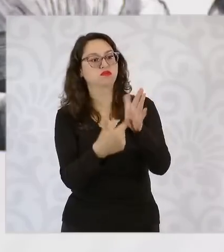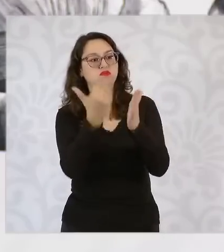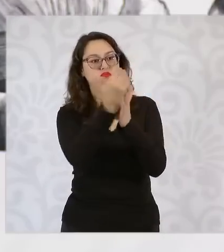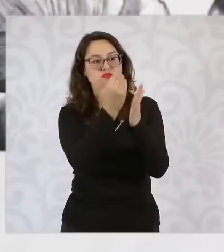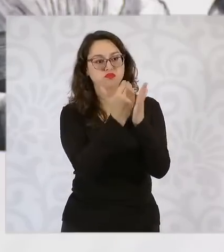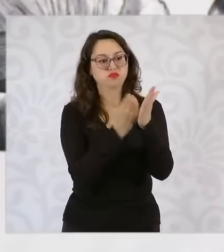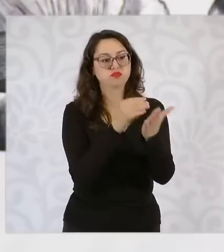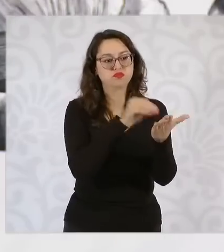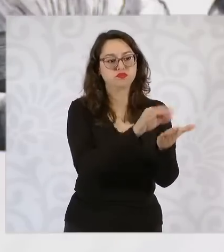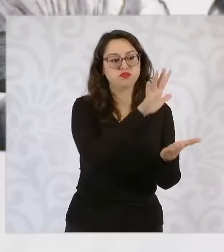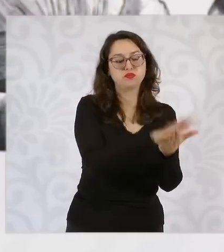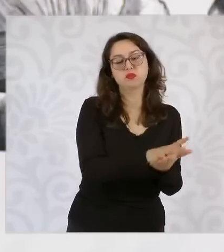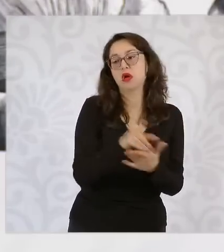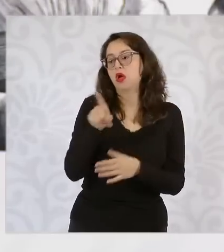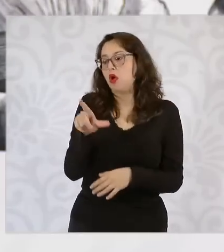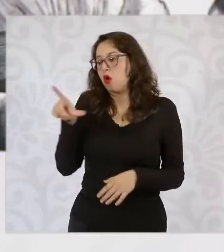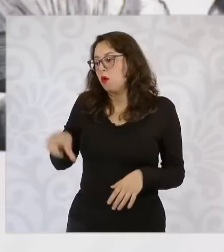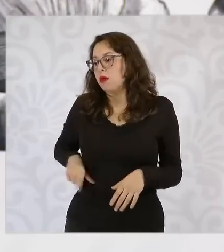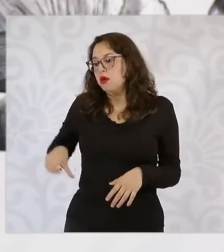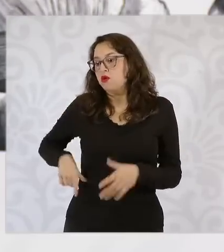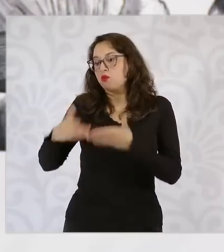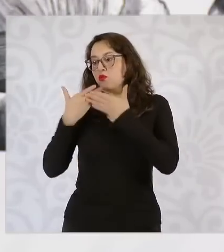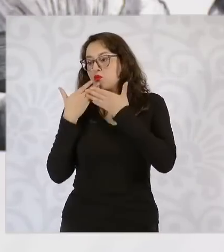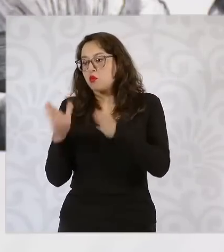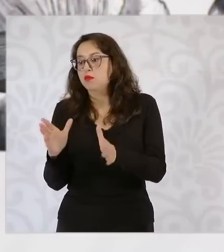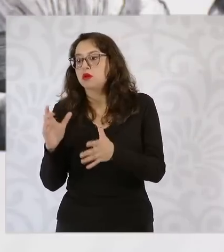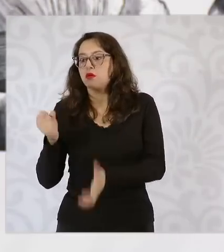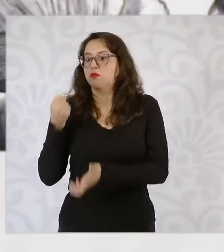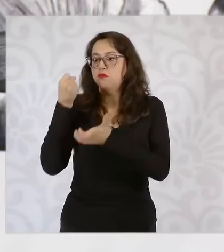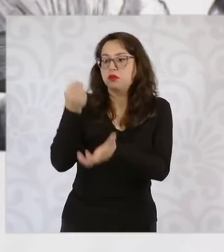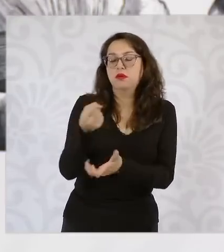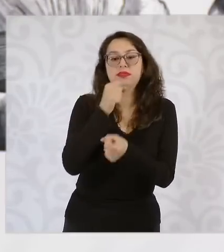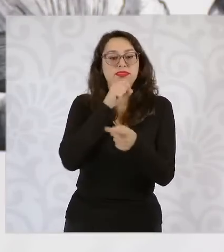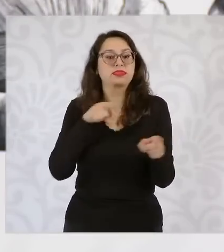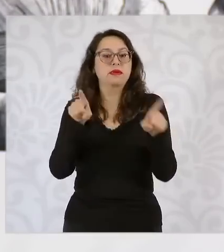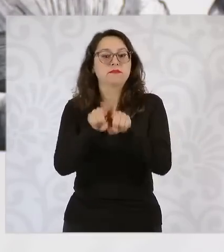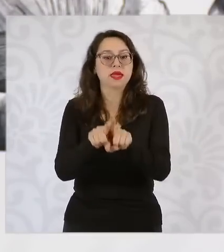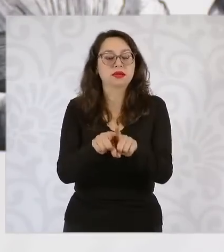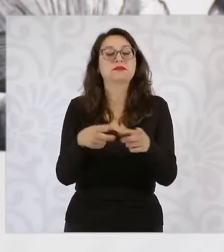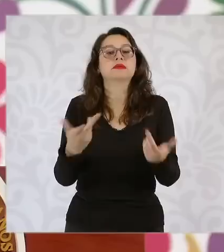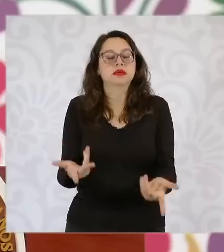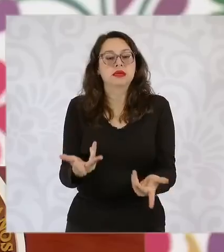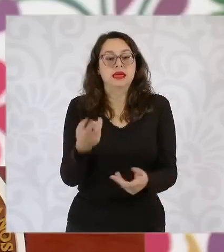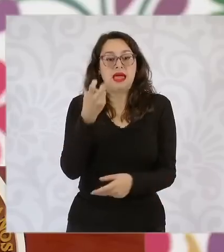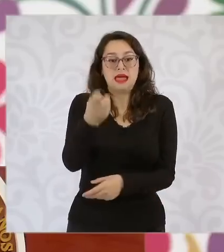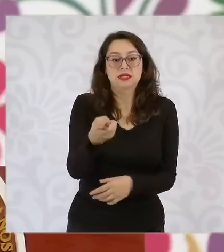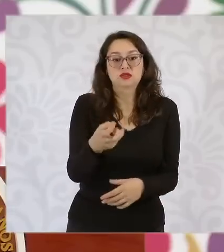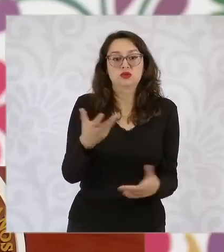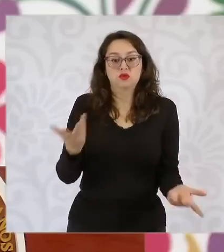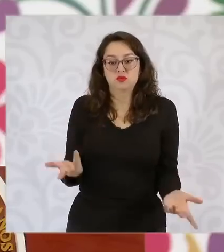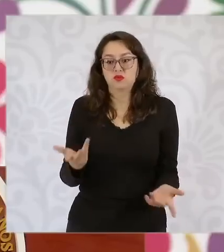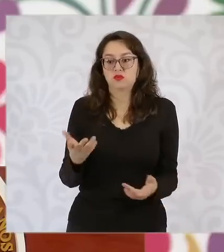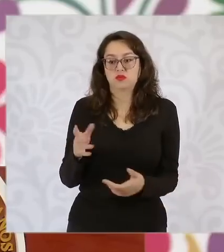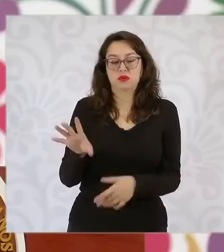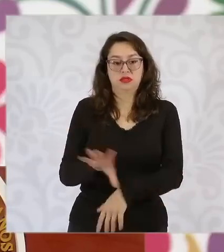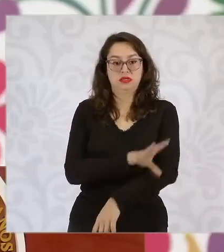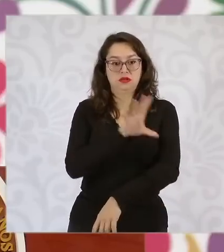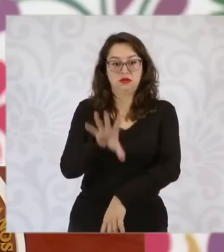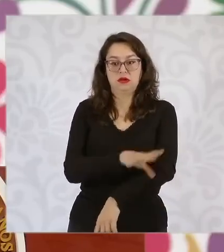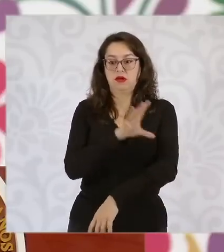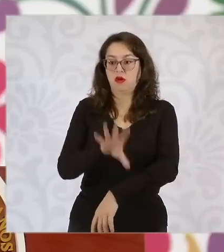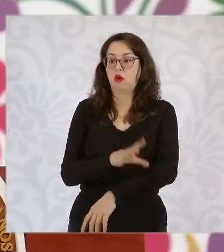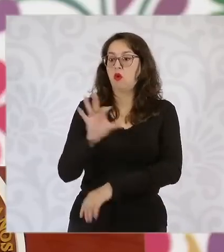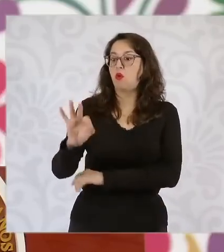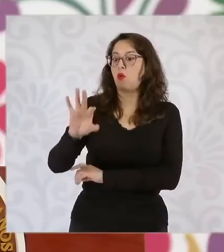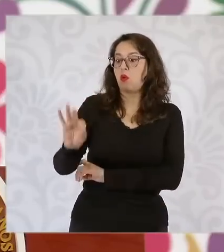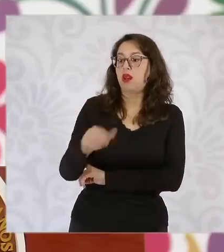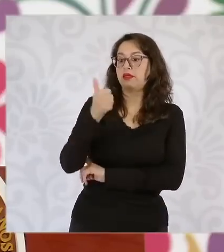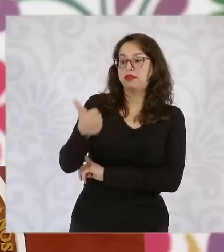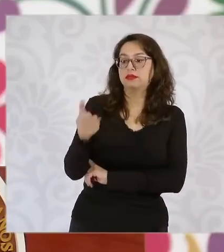establecida como un porcentaje en el caso de la electricidad en 46 por bajo diversos esquemas muy